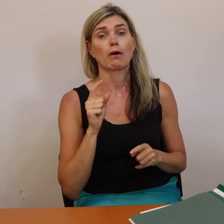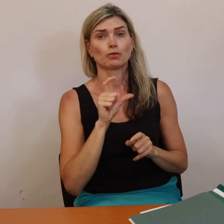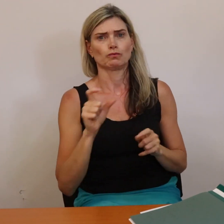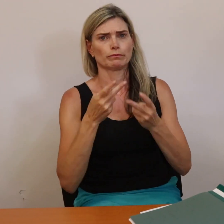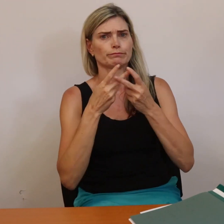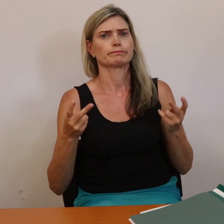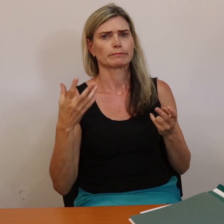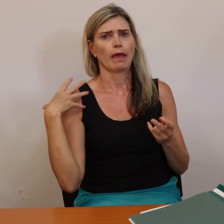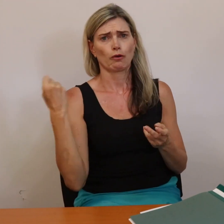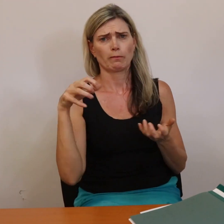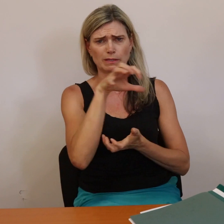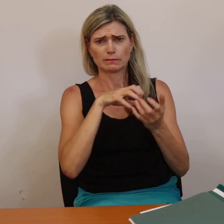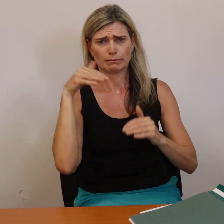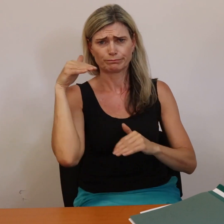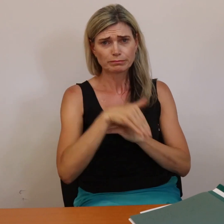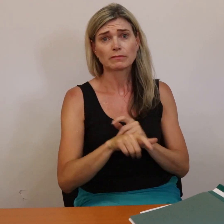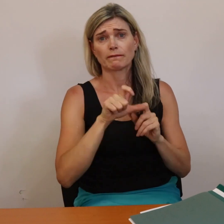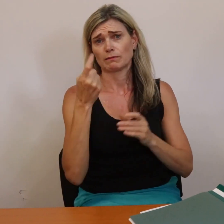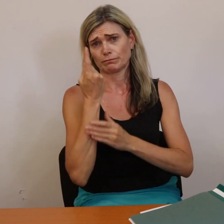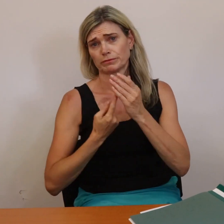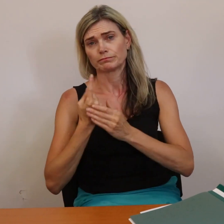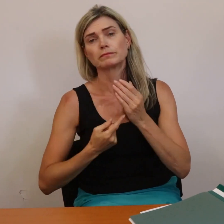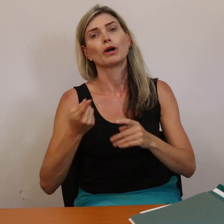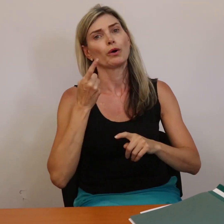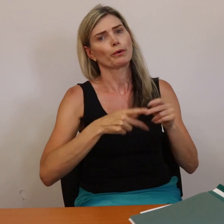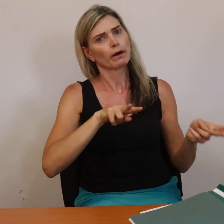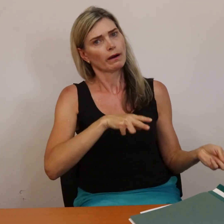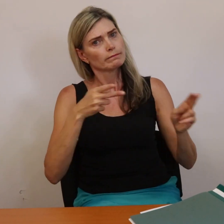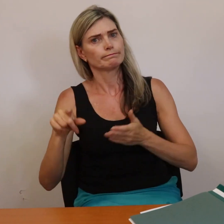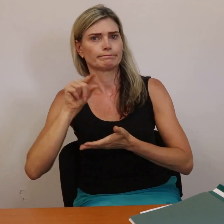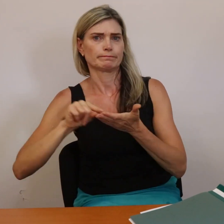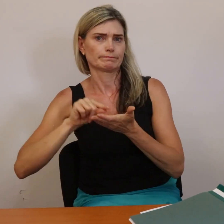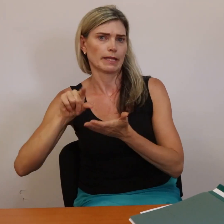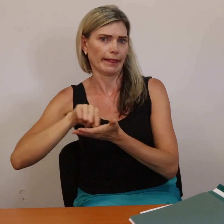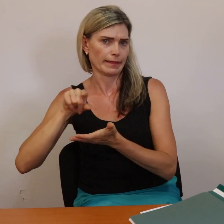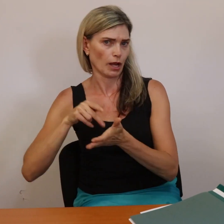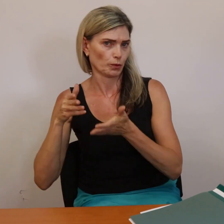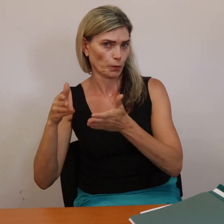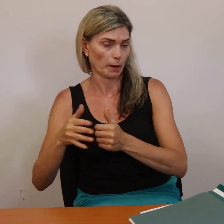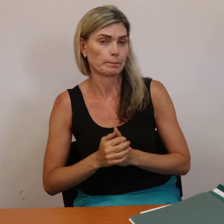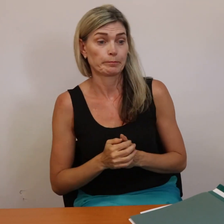Jelikož ale během ekonomické krize přišel o zaměstnání, rozhodl se místo toho plně věnovat literatuře.